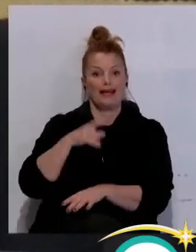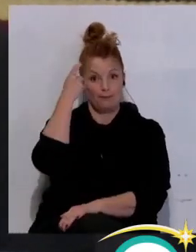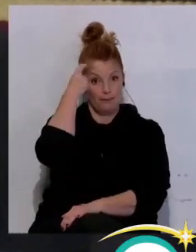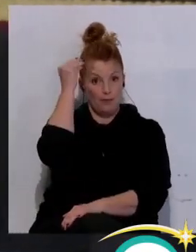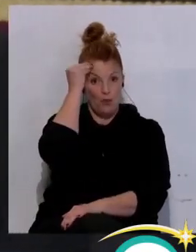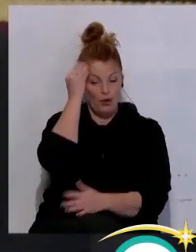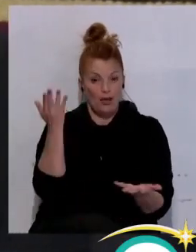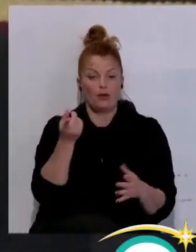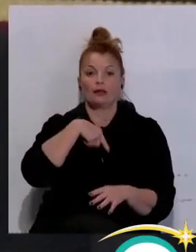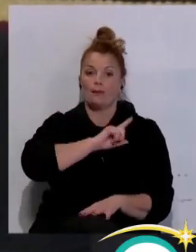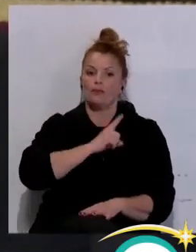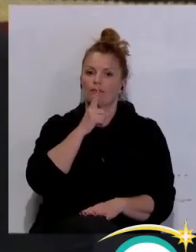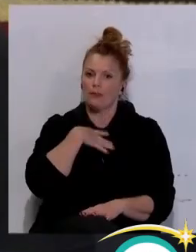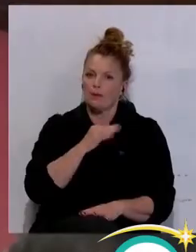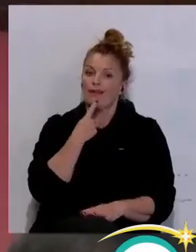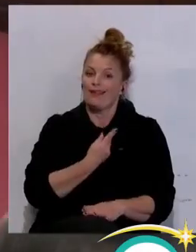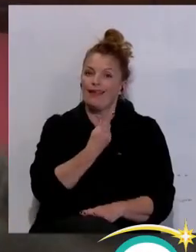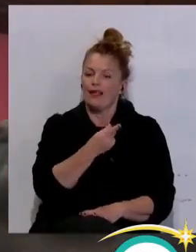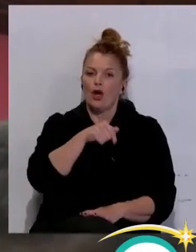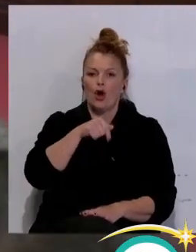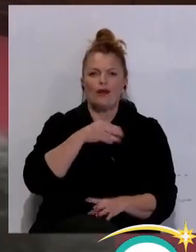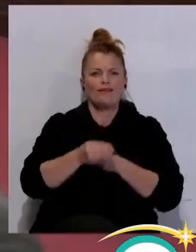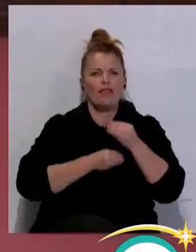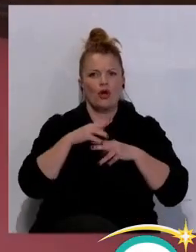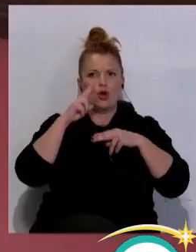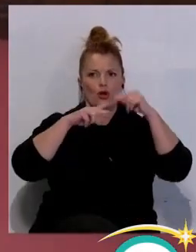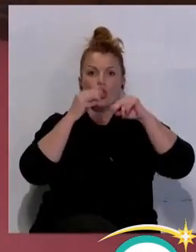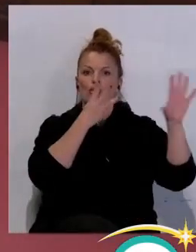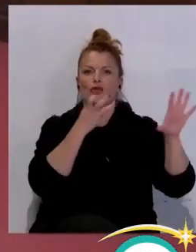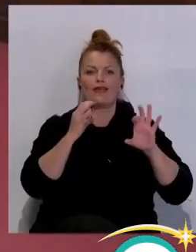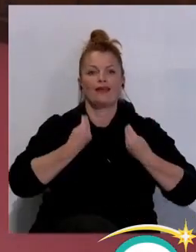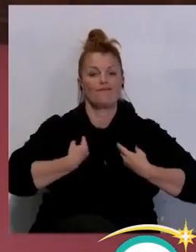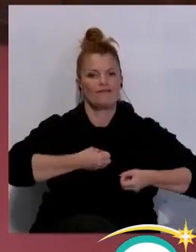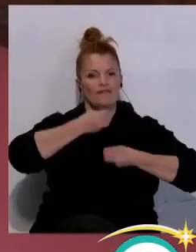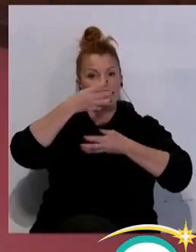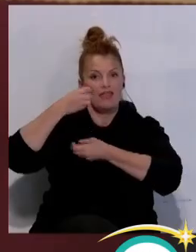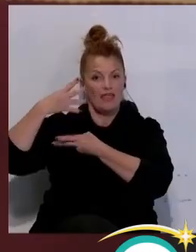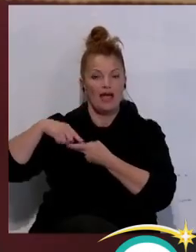podemos decir que en ese sitio donde hoy se van a construir 800 viviendas el partido popular planteó